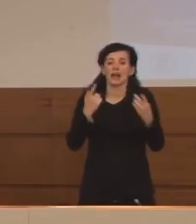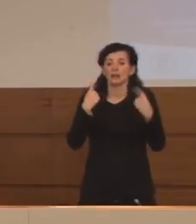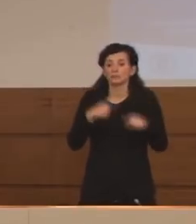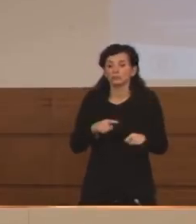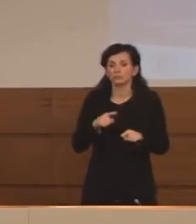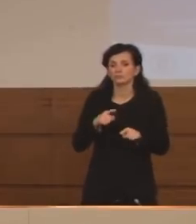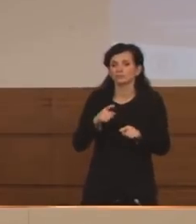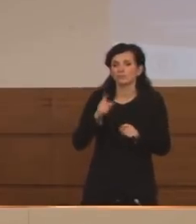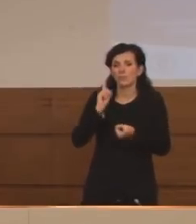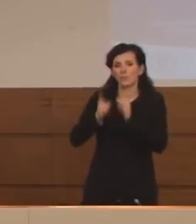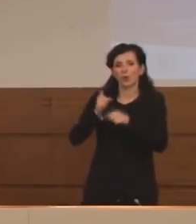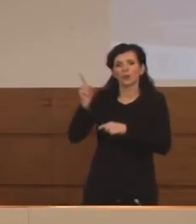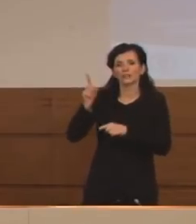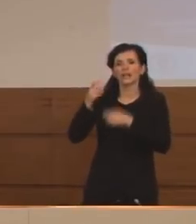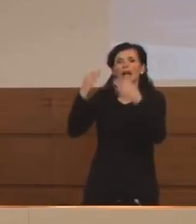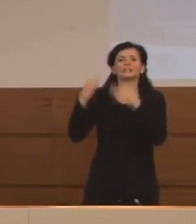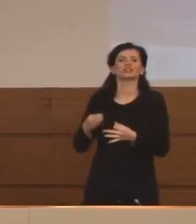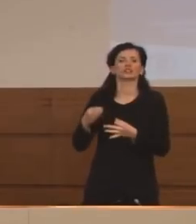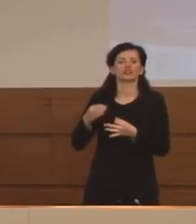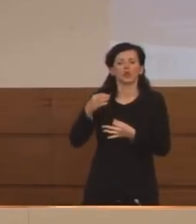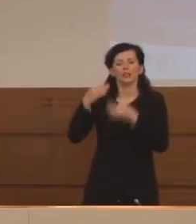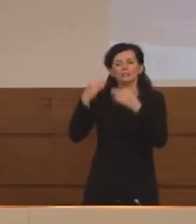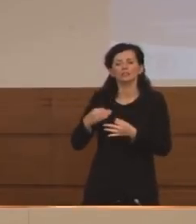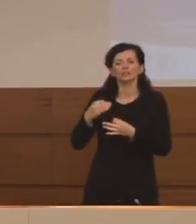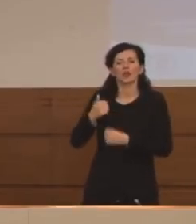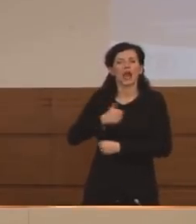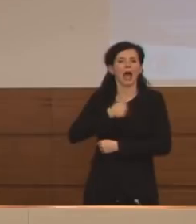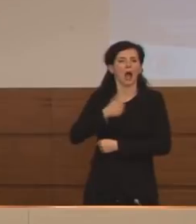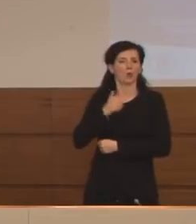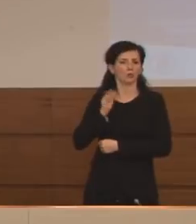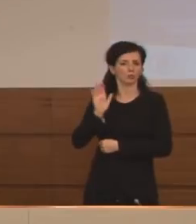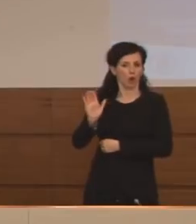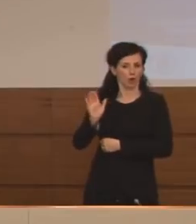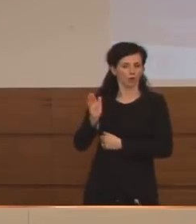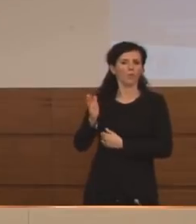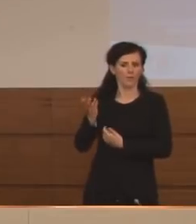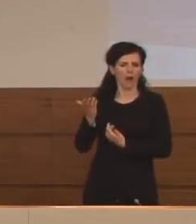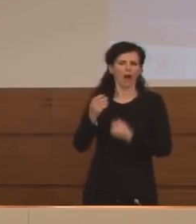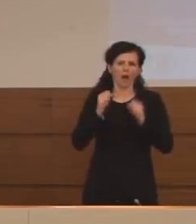Che autonoma anche rispetto a ciò che i tecnici possono dire.